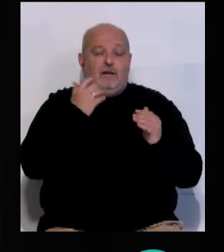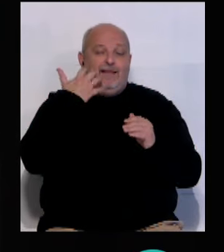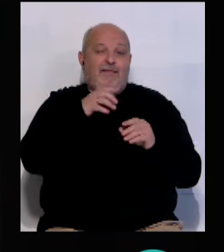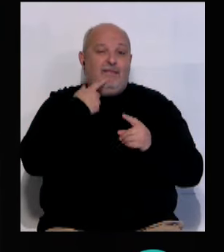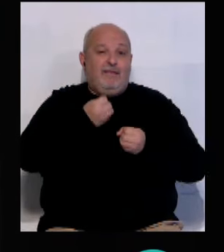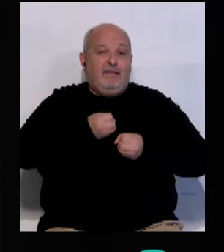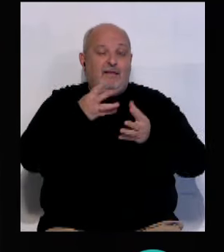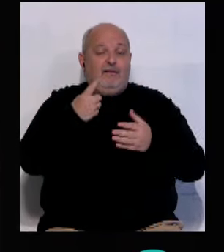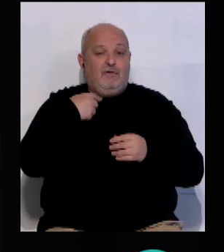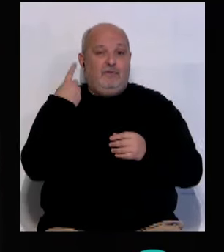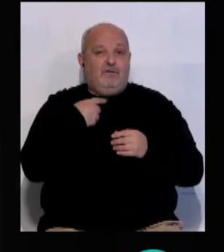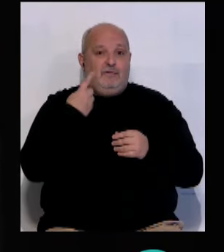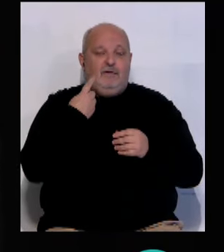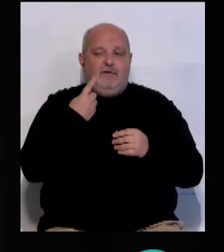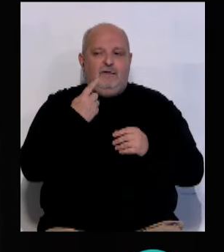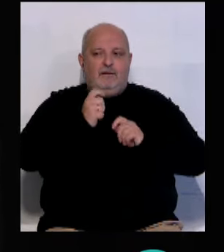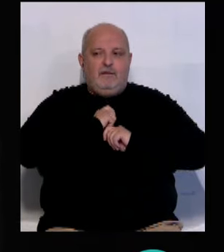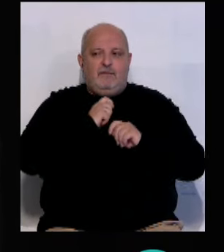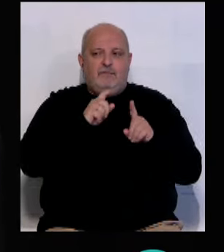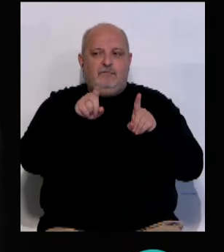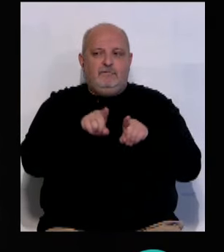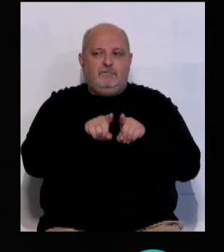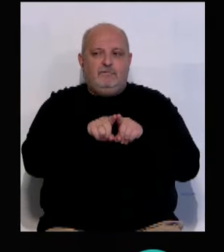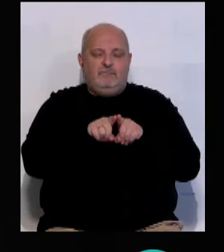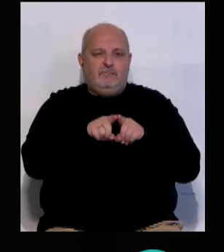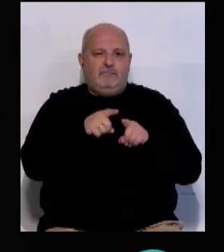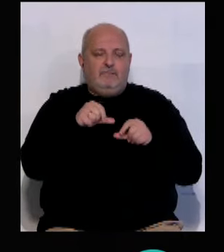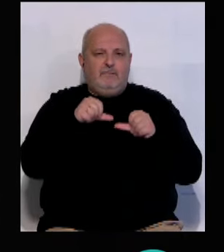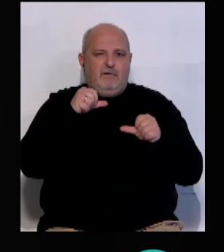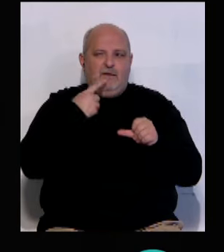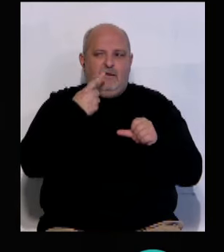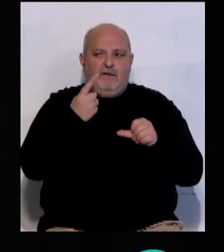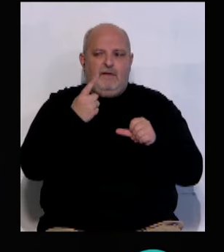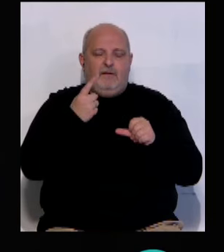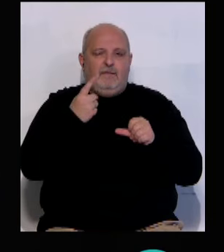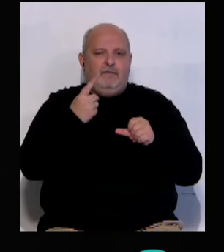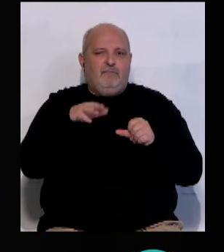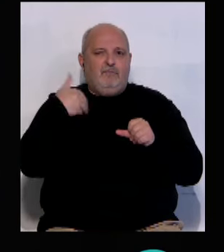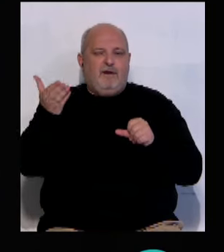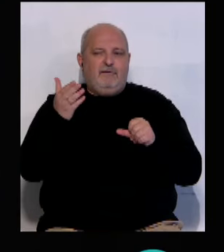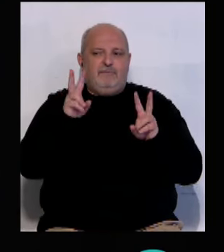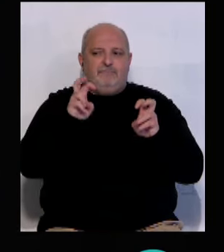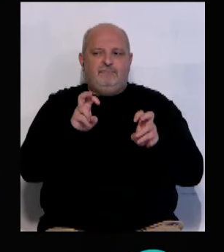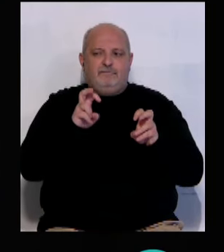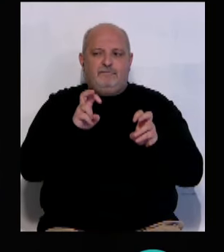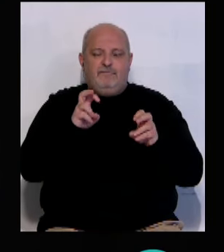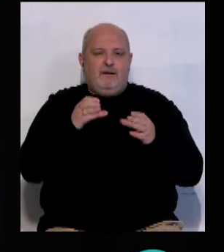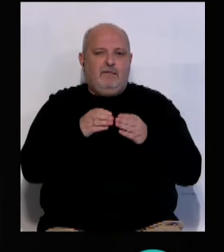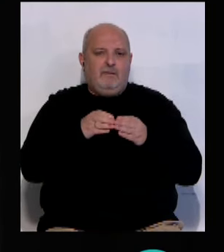a nosotros nos dejan fuera de bueno si lo veré seguro pero nos dejaron fuera del del equipo una